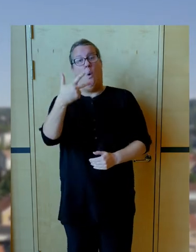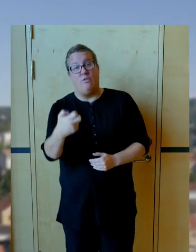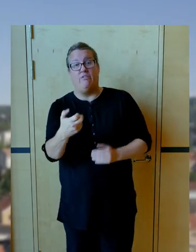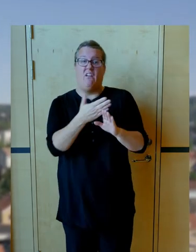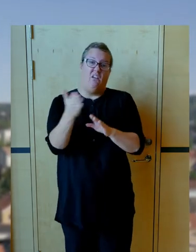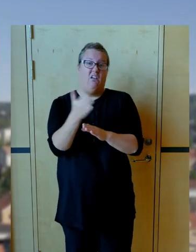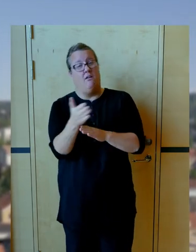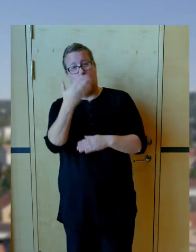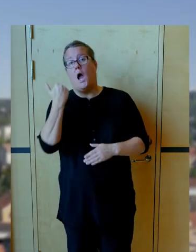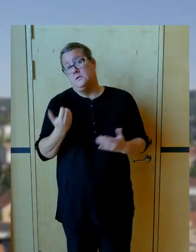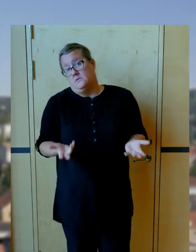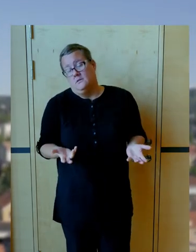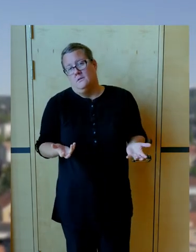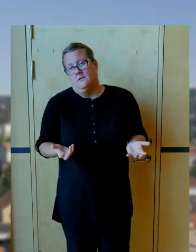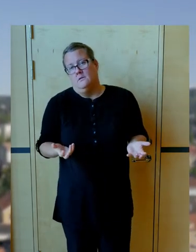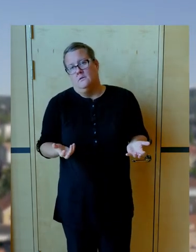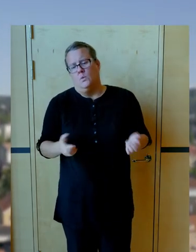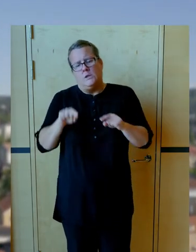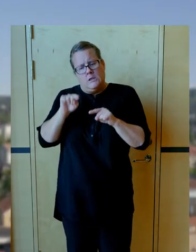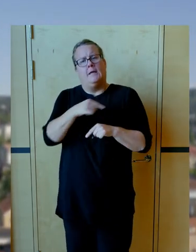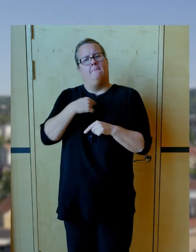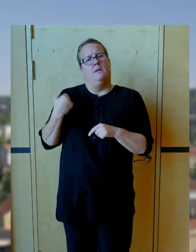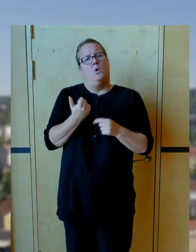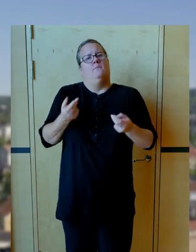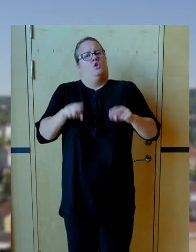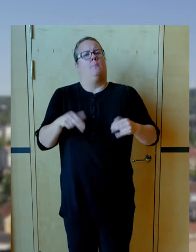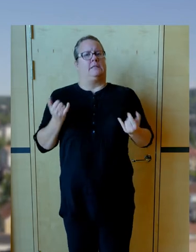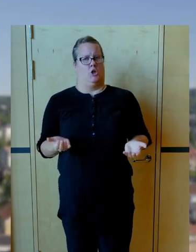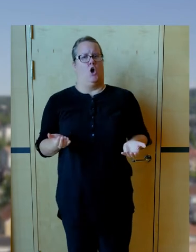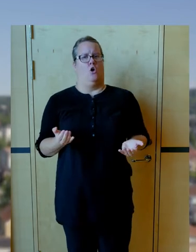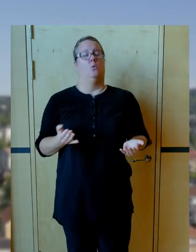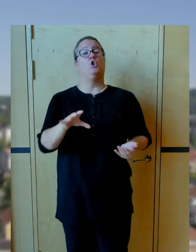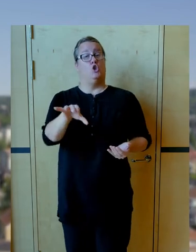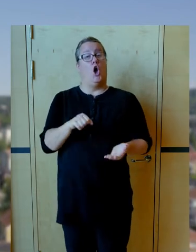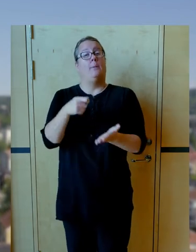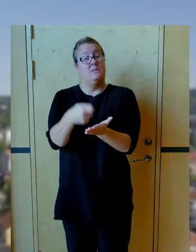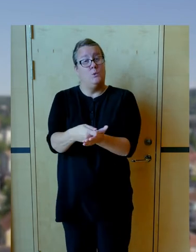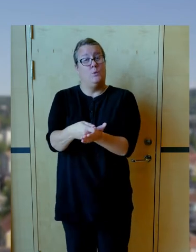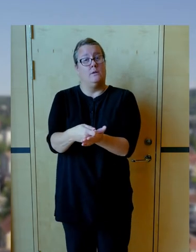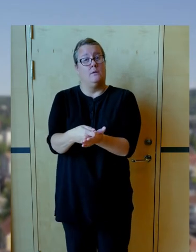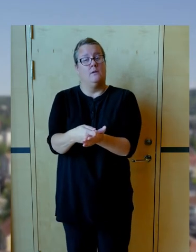Men det där måste ta ställning idag Och fatta beslut Också Vilka konsekvenser